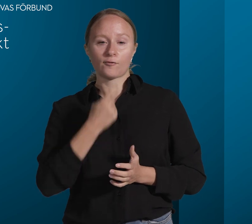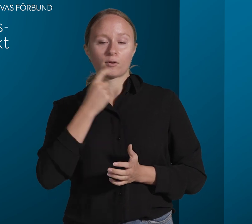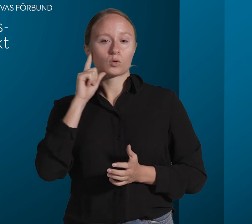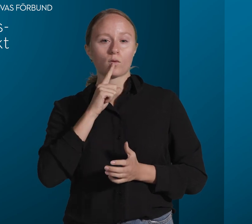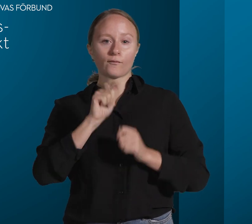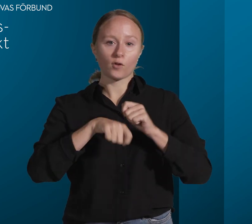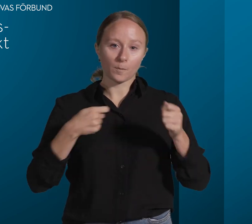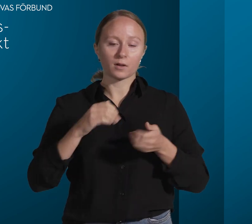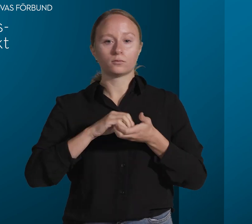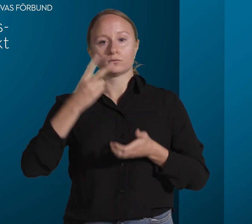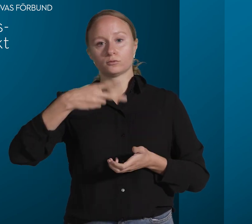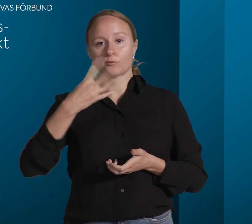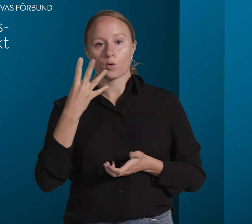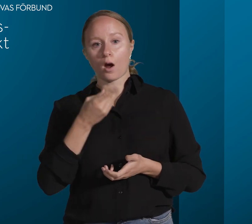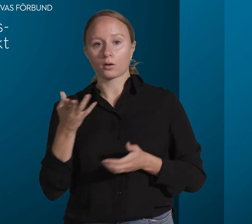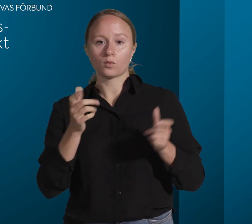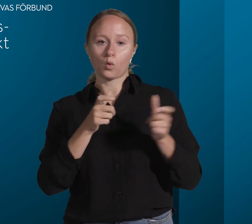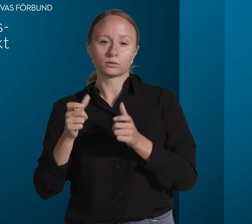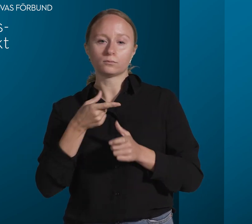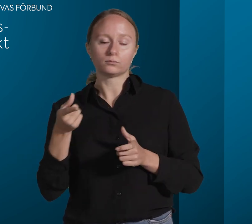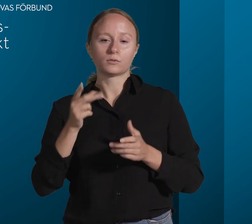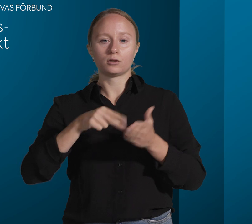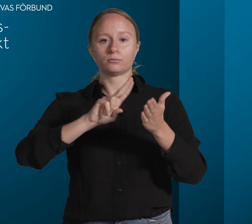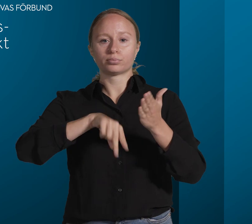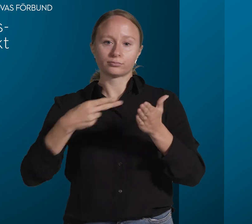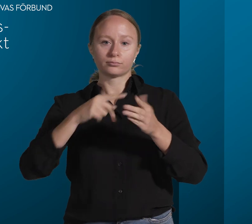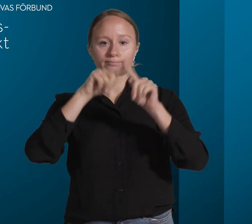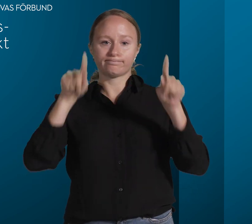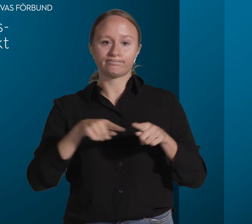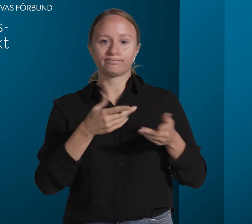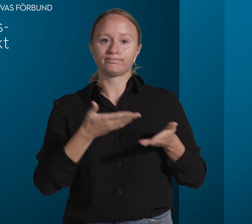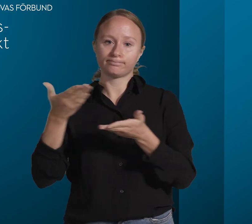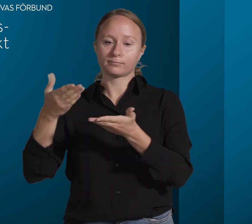Finlands Dövas Förbund och 24 andra organisationer har undertecknat en vädjan -